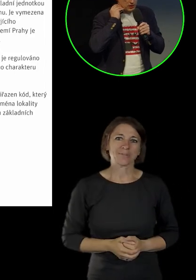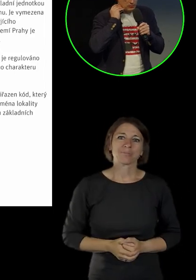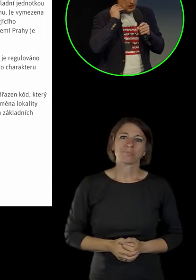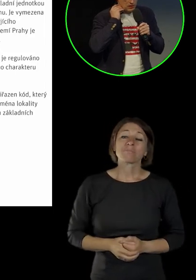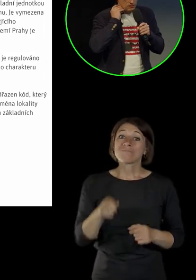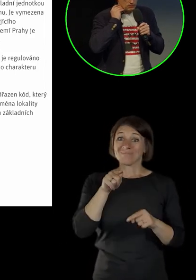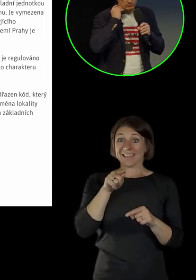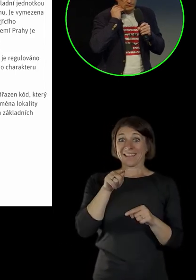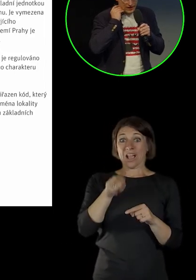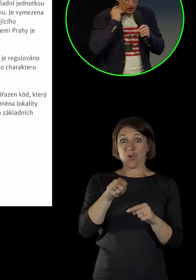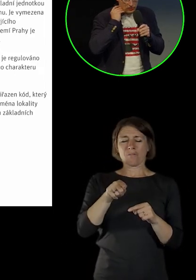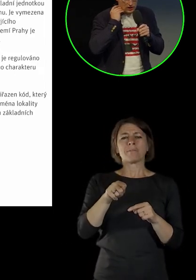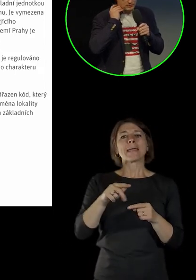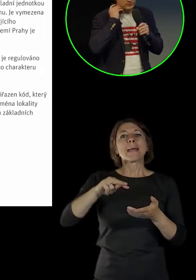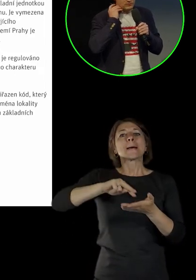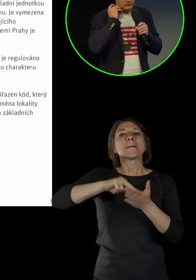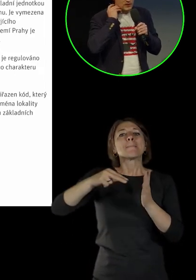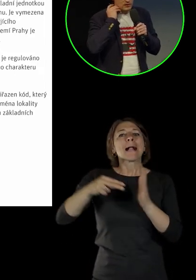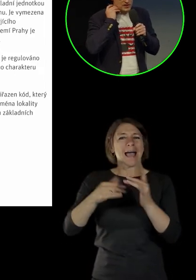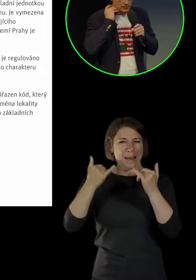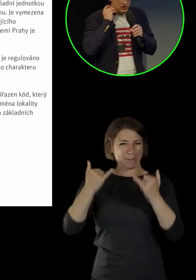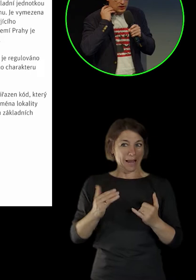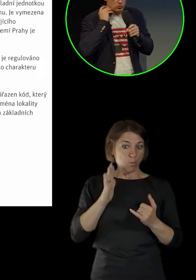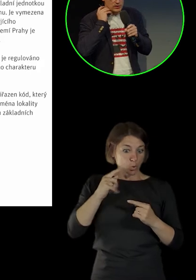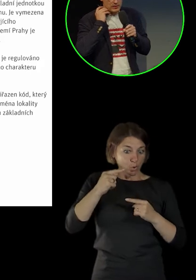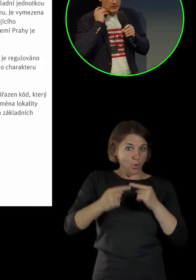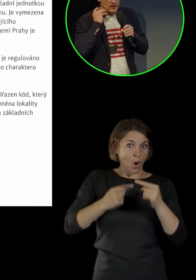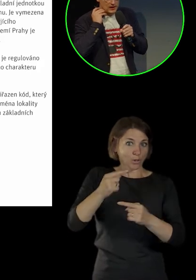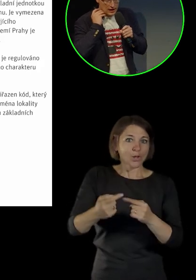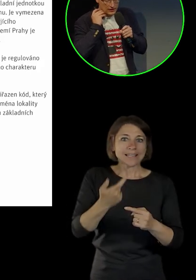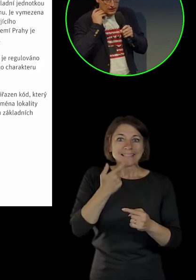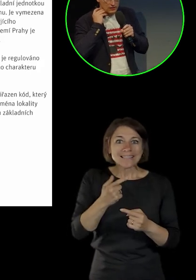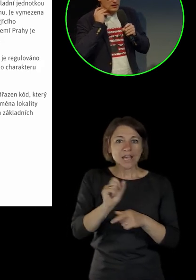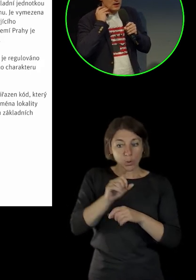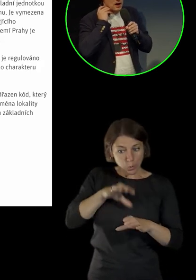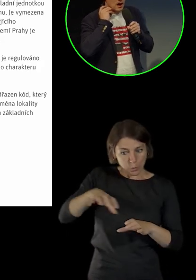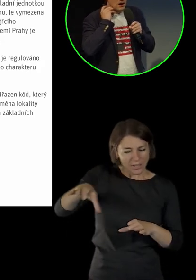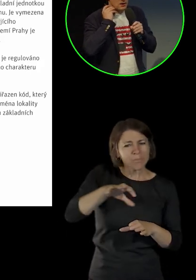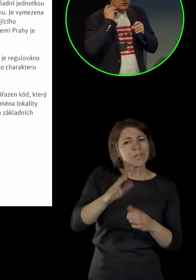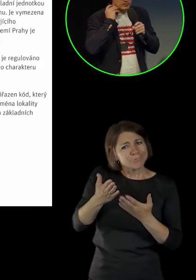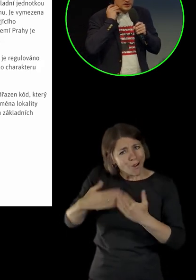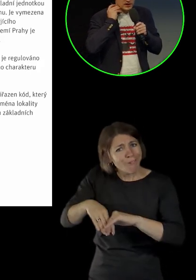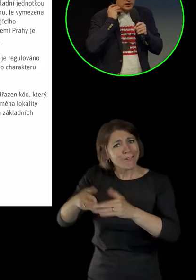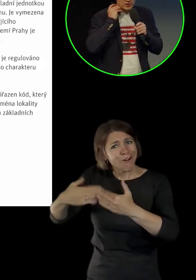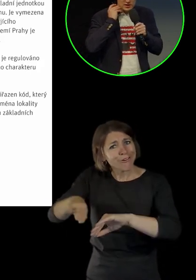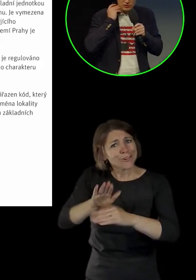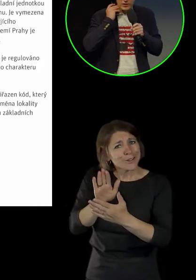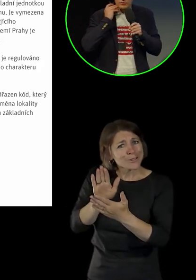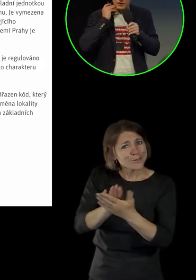Metropolitní plán definoval, ve stabilizovaných území chránil a v místech přestavby a v místech,